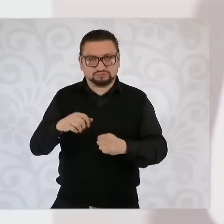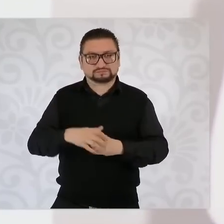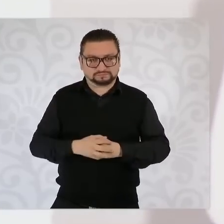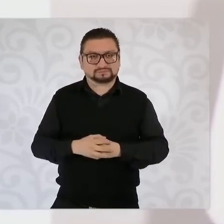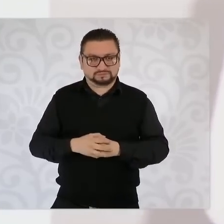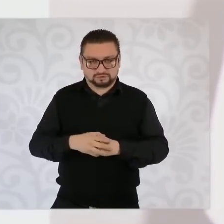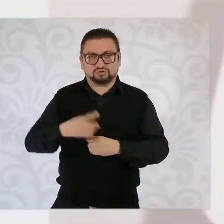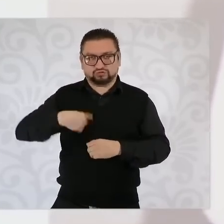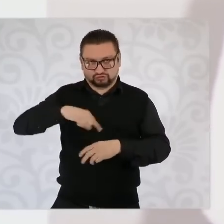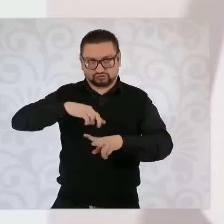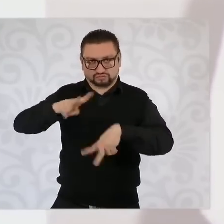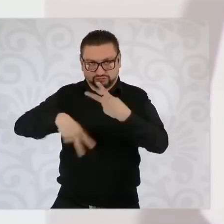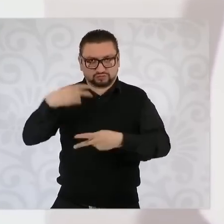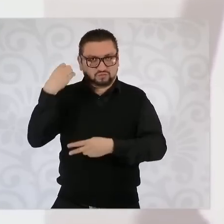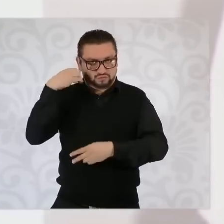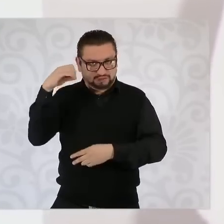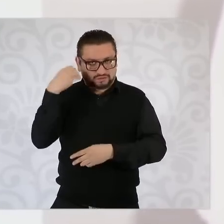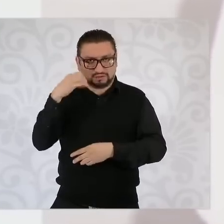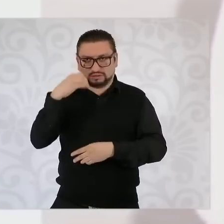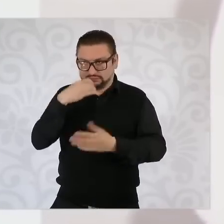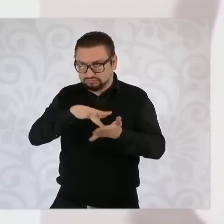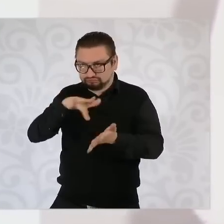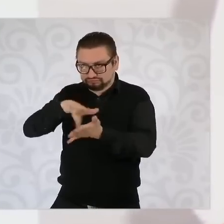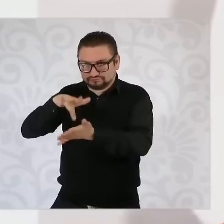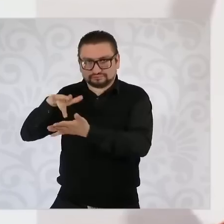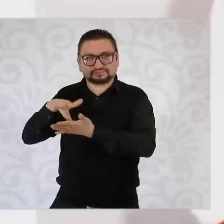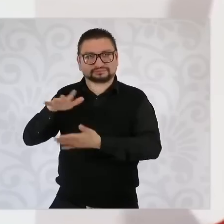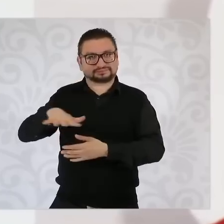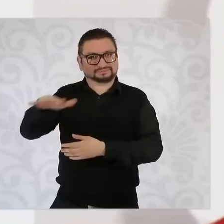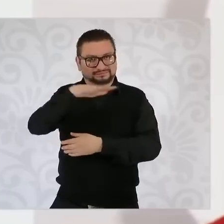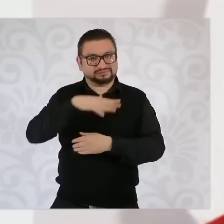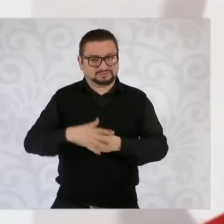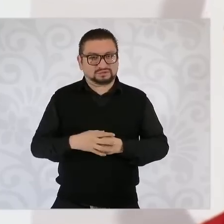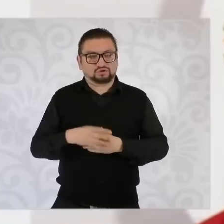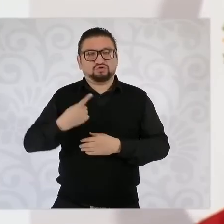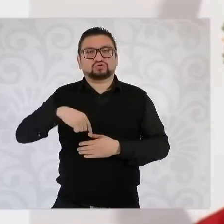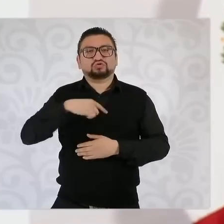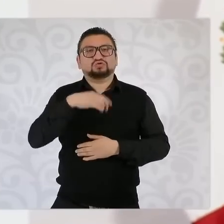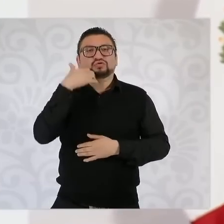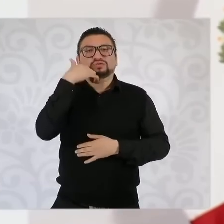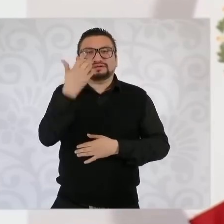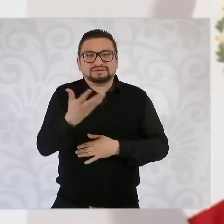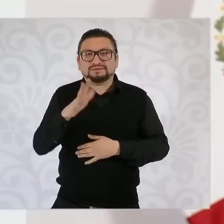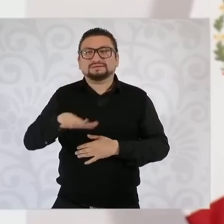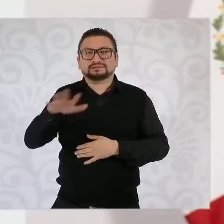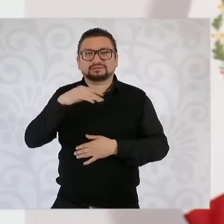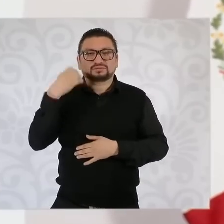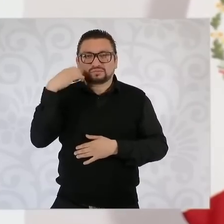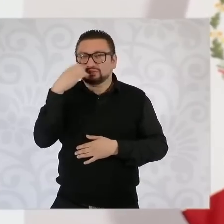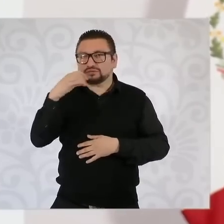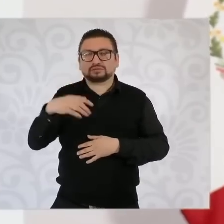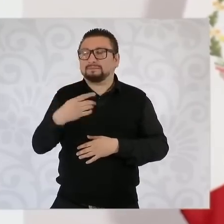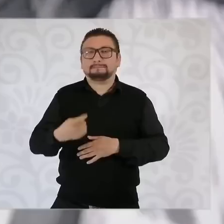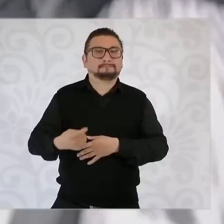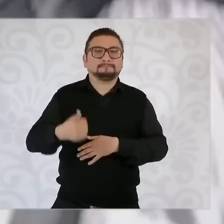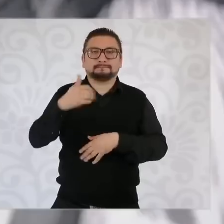La misteca Oaxaqueña ahora porque nosotros nuestro principio por el bien de todos primero los pobres